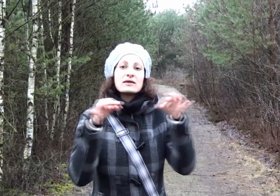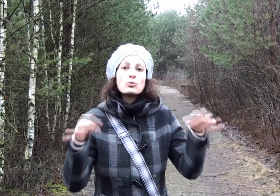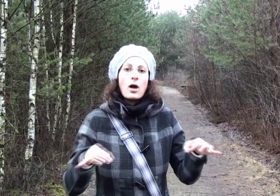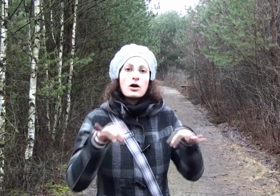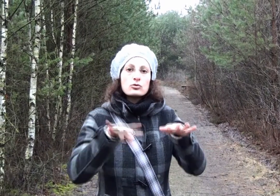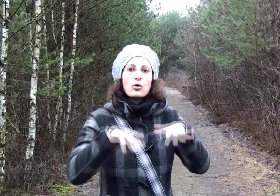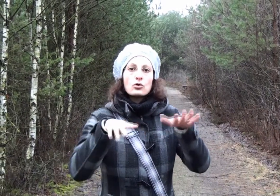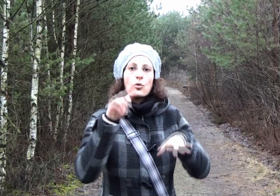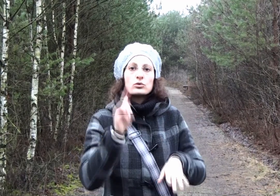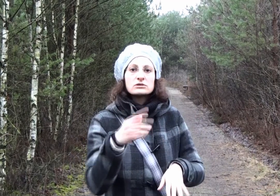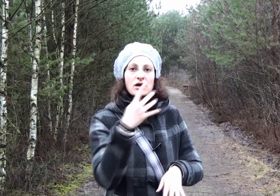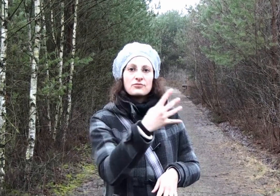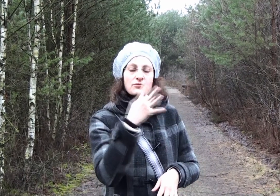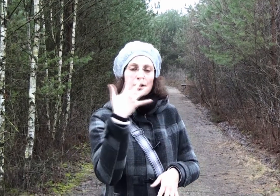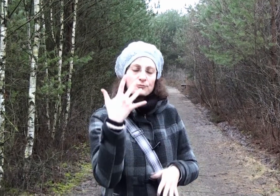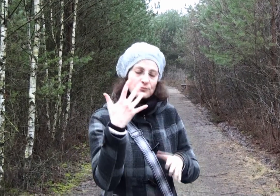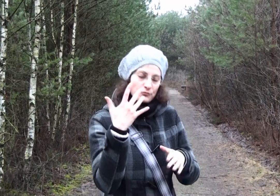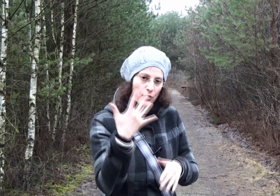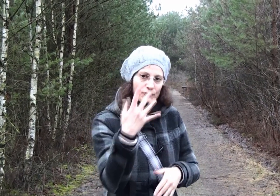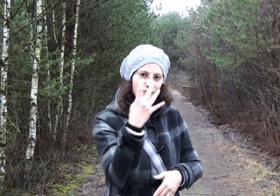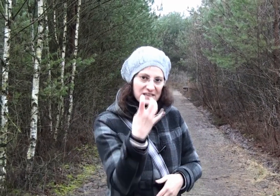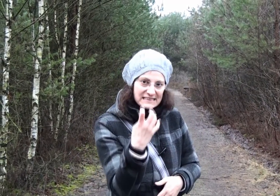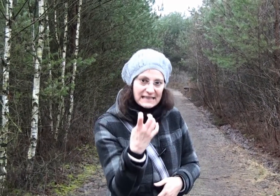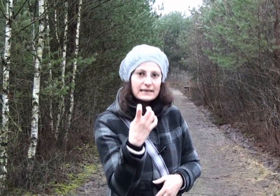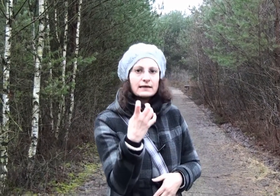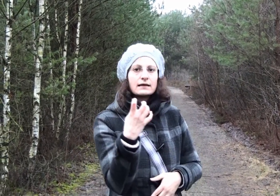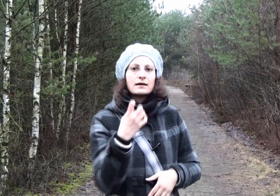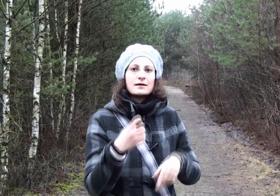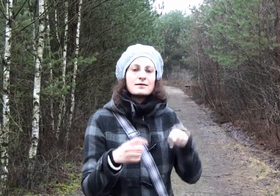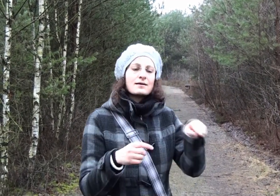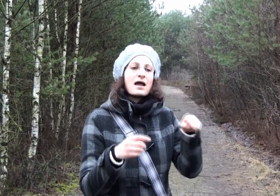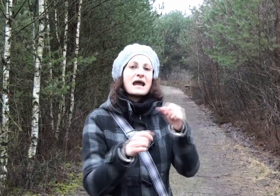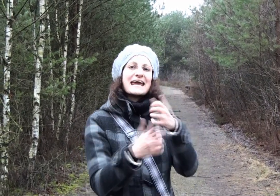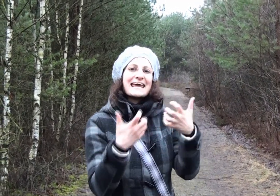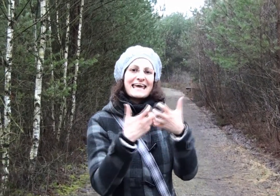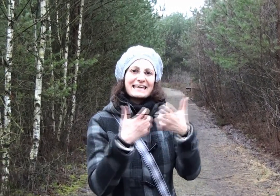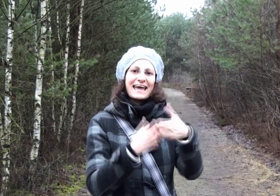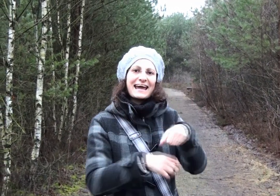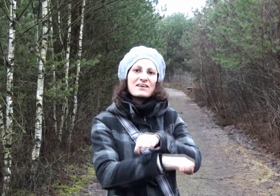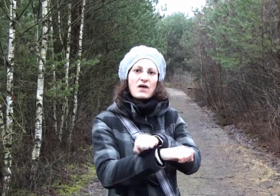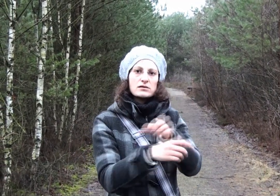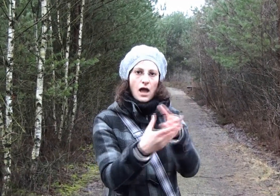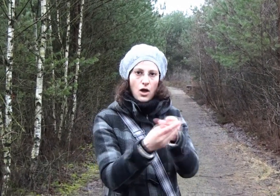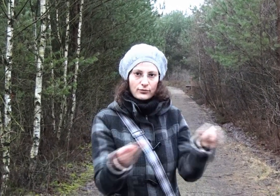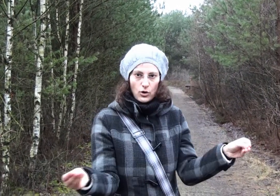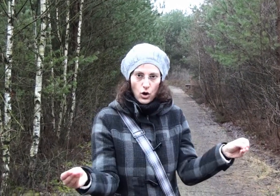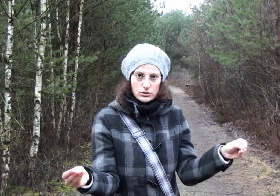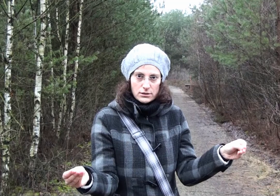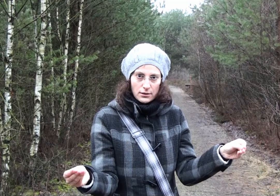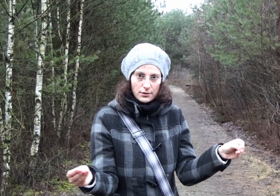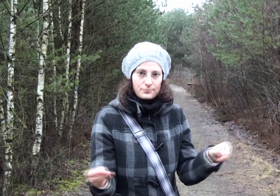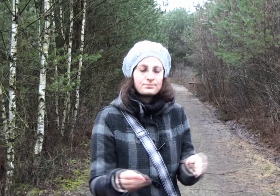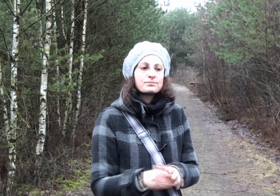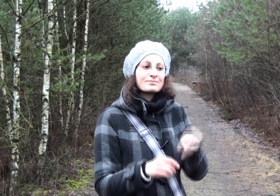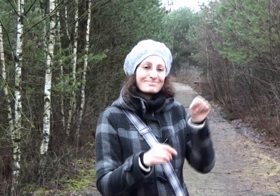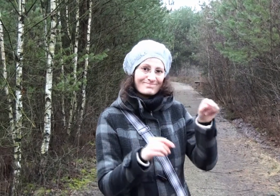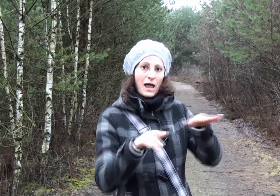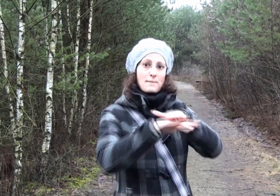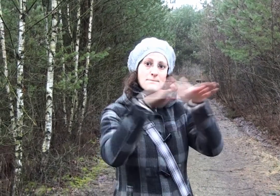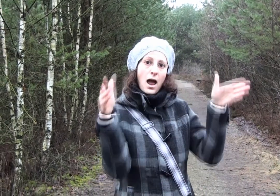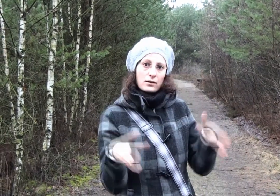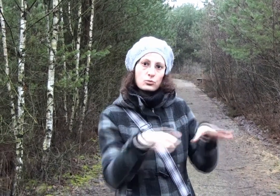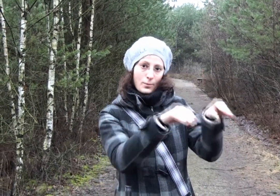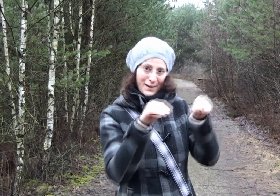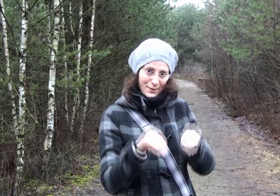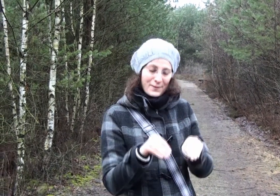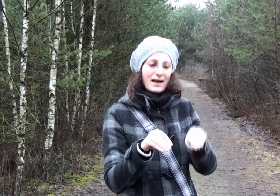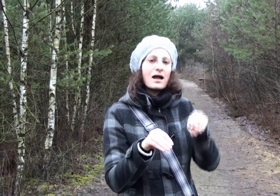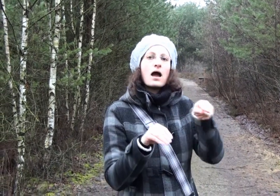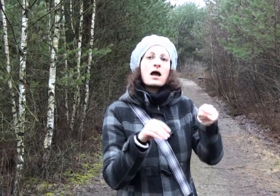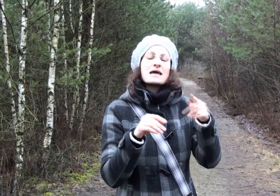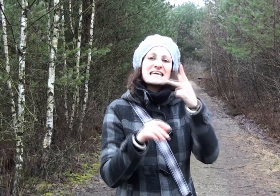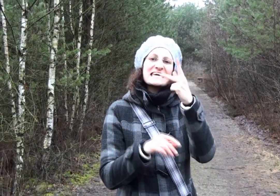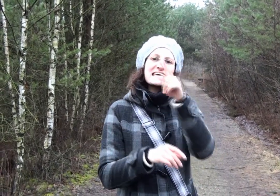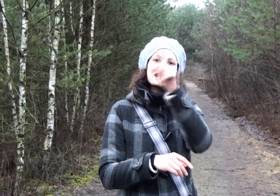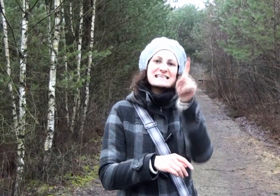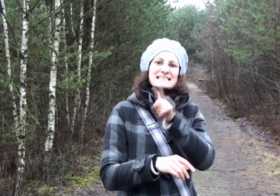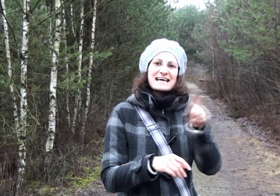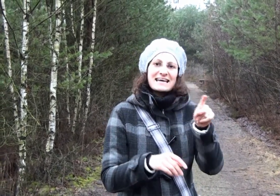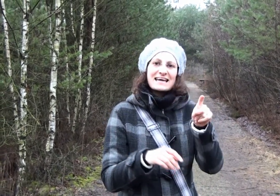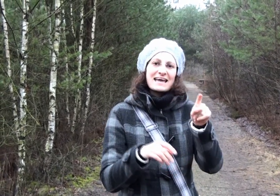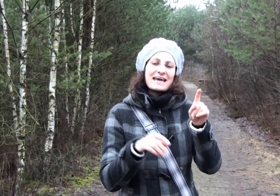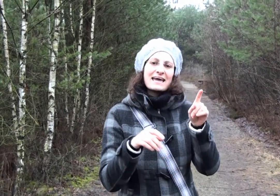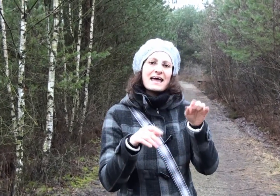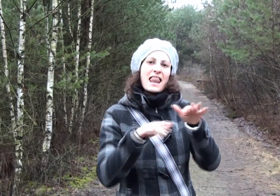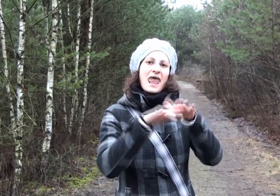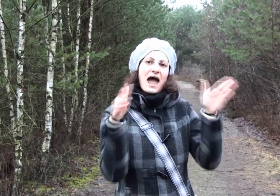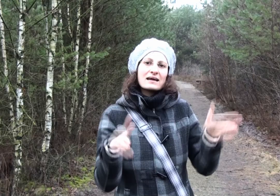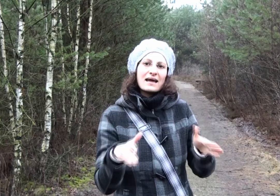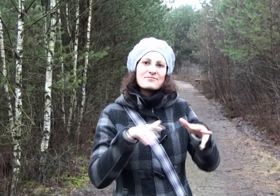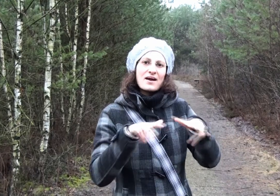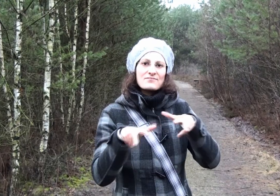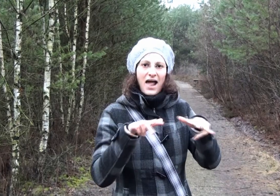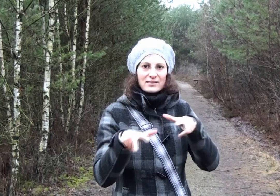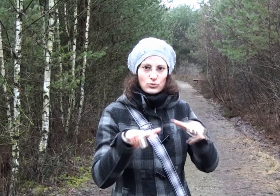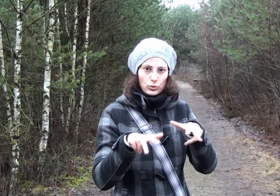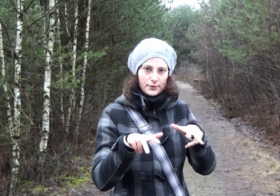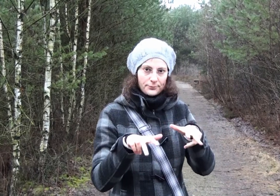Januar 1945 Auflösung des Kriegsgefangenenlazaretts und Übernahme der Baracken durch die Konzentrationslagerverwaltung.